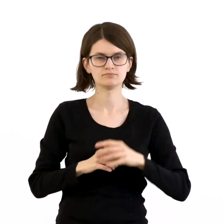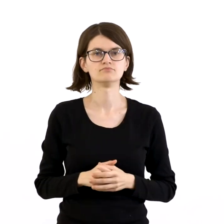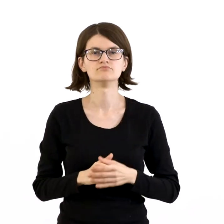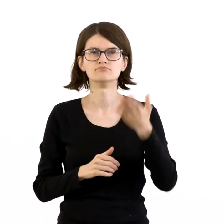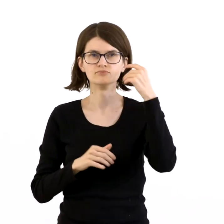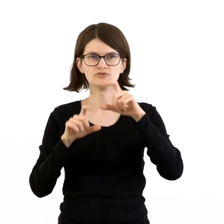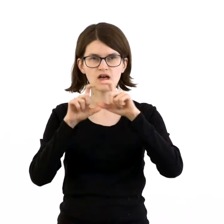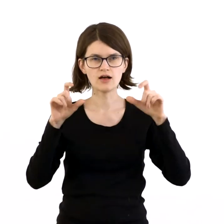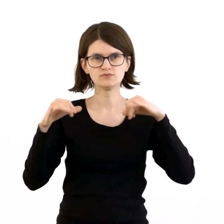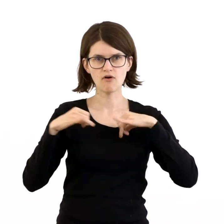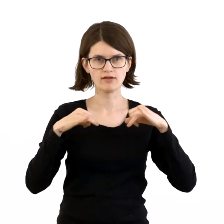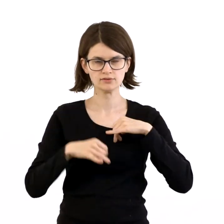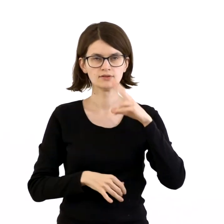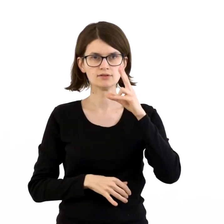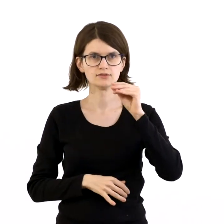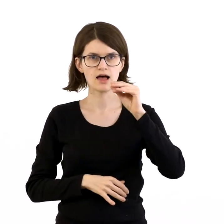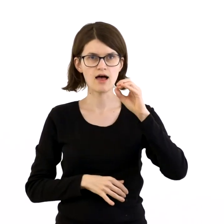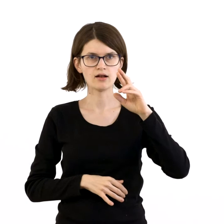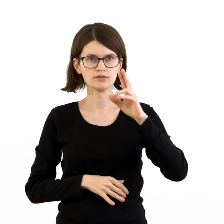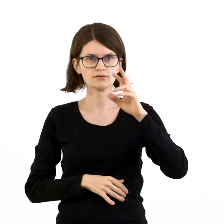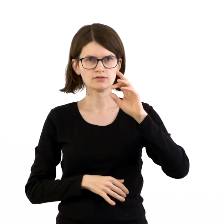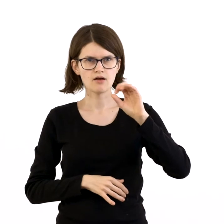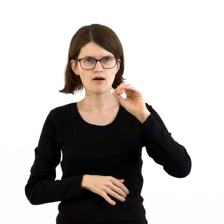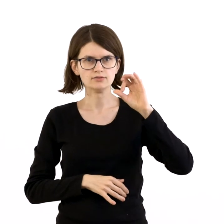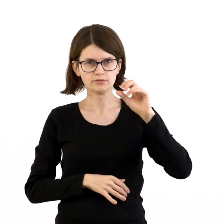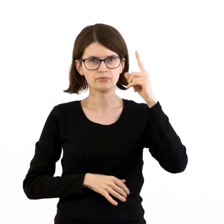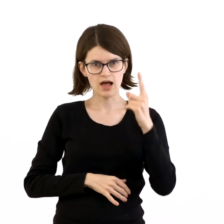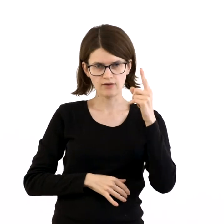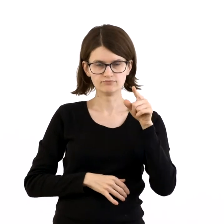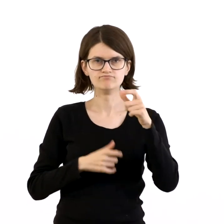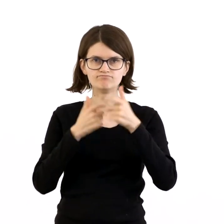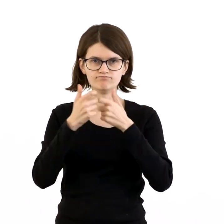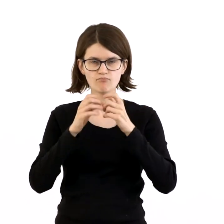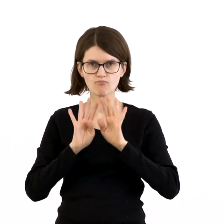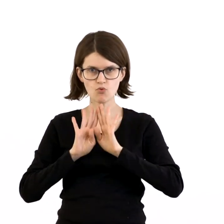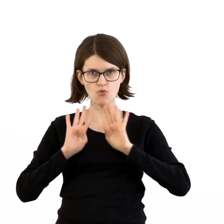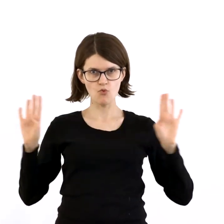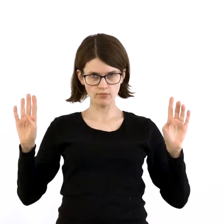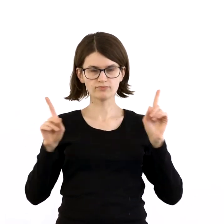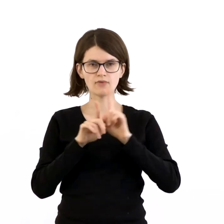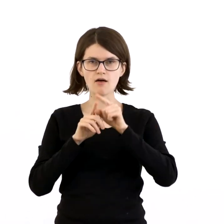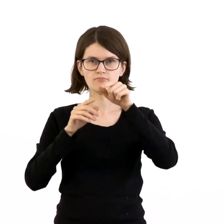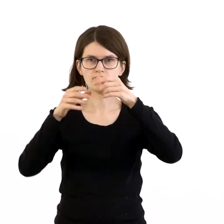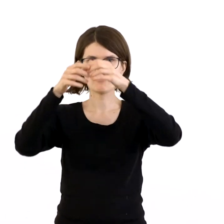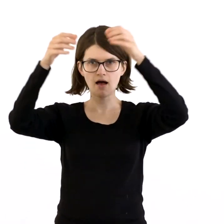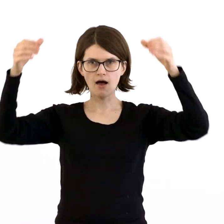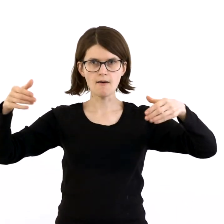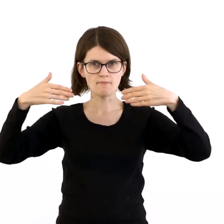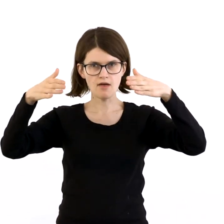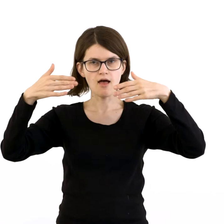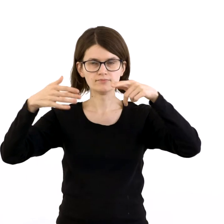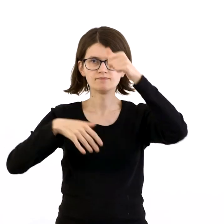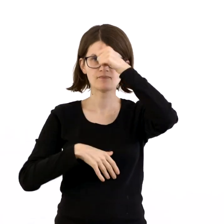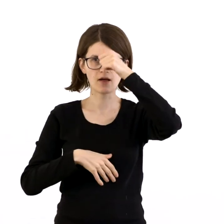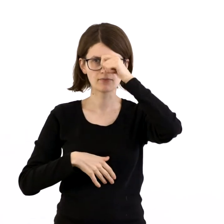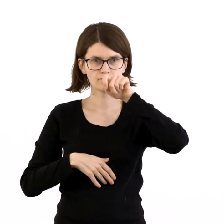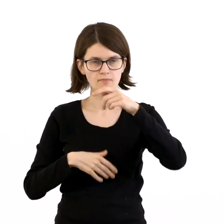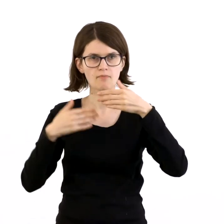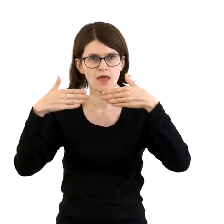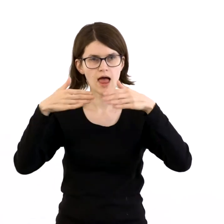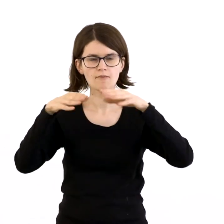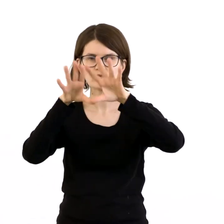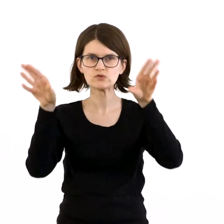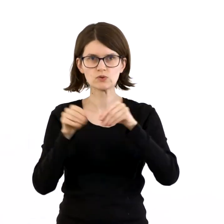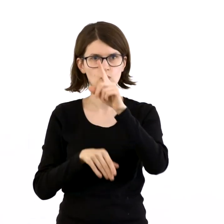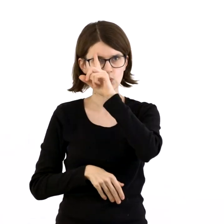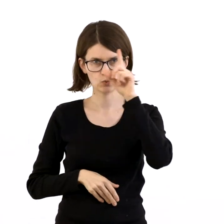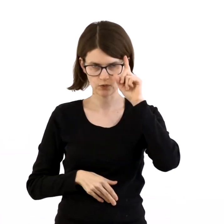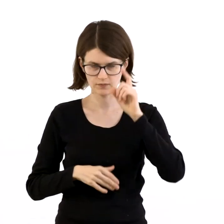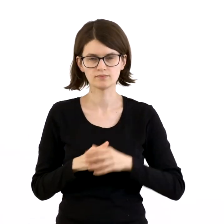a w murze za czasów Kserksesa I wykonano monumentalną bramę zwaną Bramą Wszystkich Ludów.